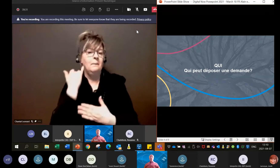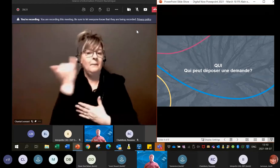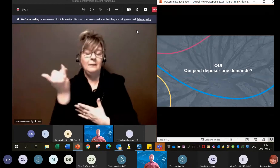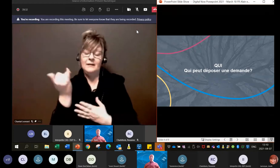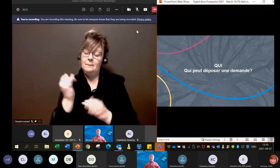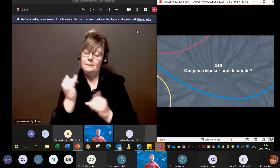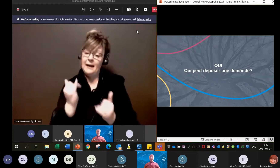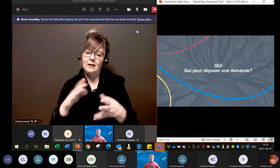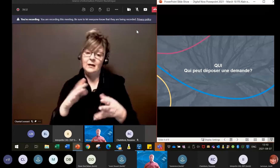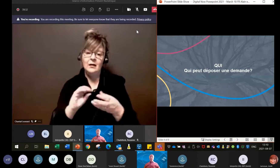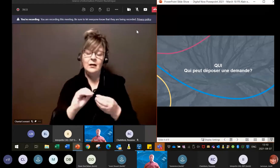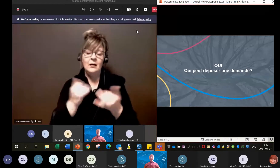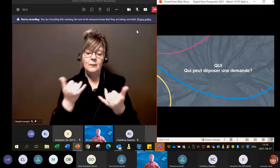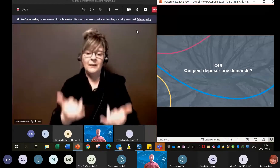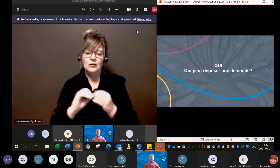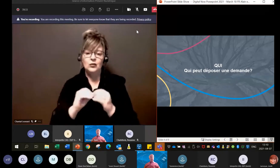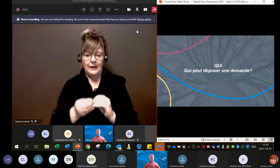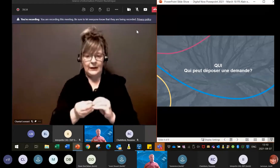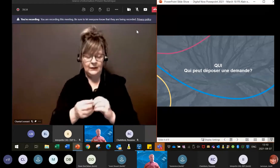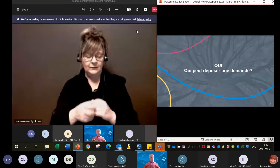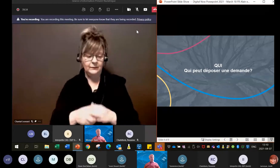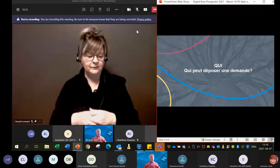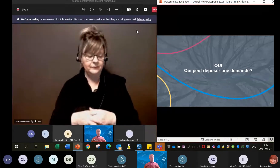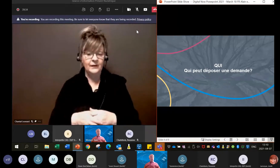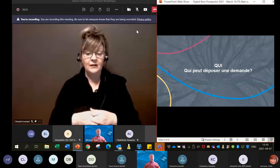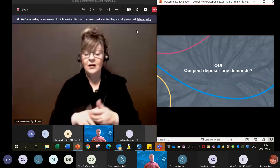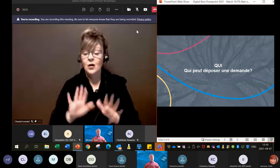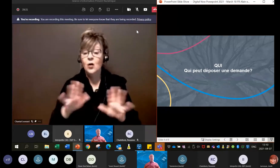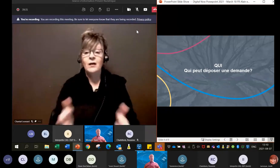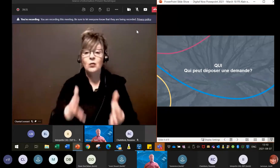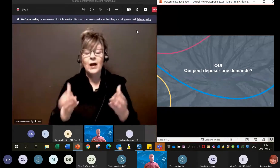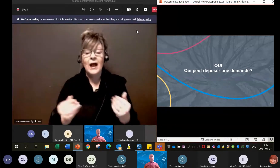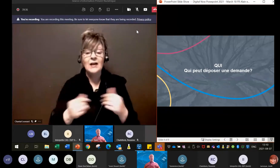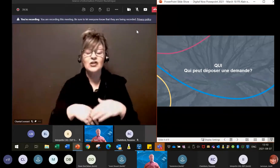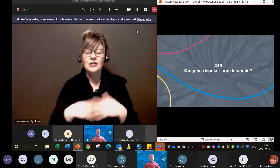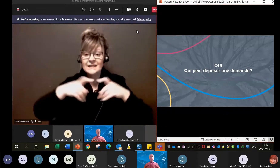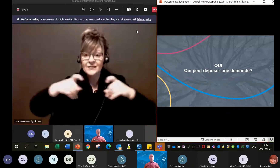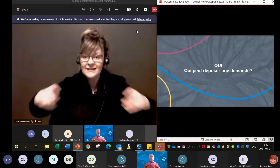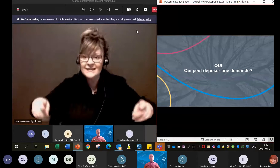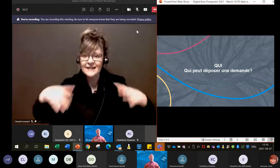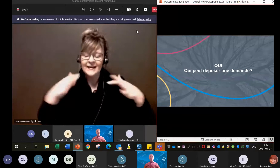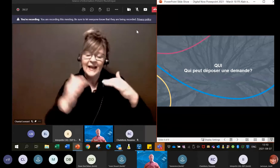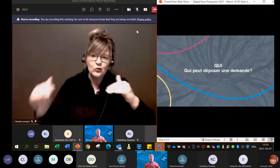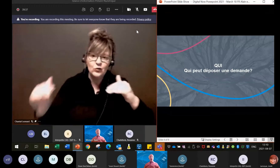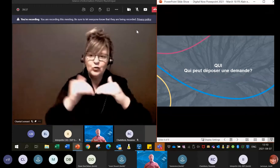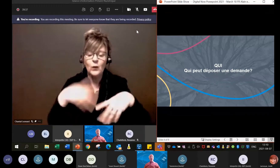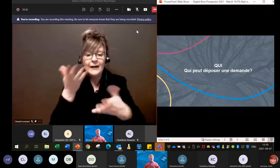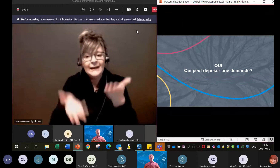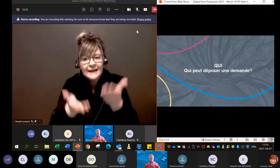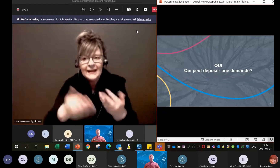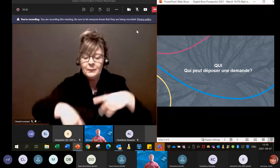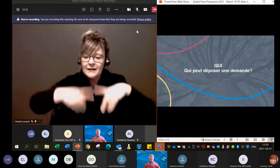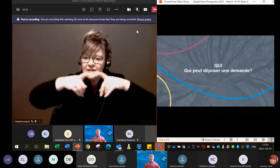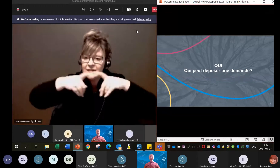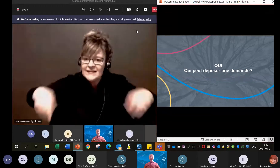Présent numérique encourage la diversité et l’inclusion, y compris l’équilibre et la